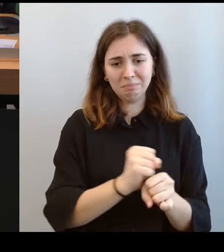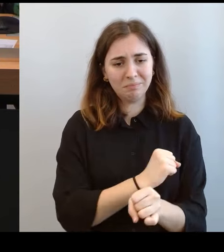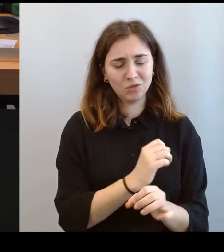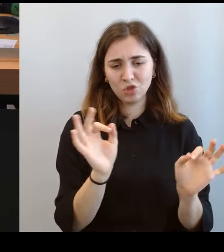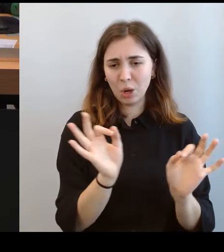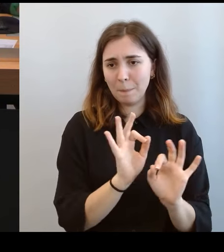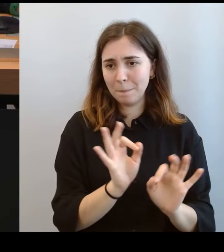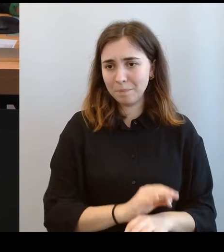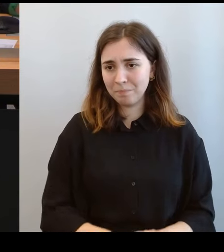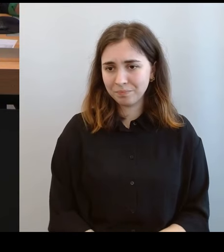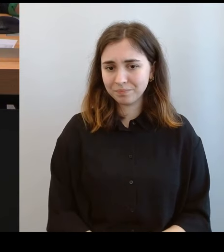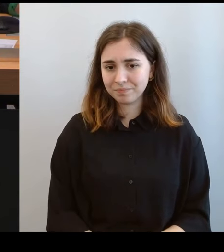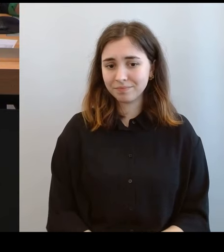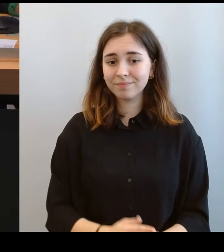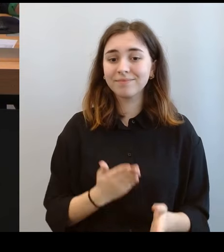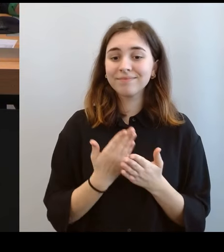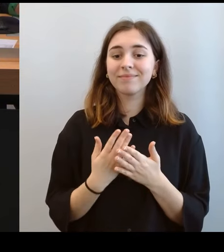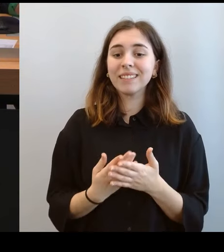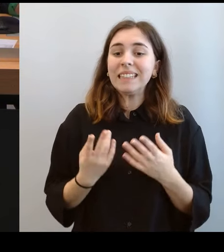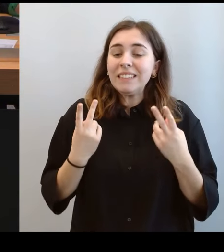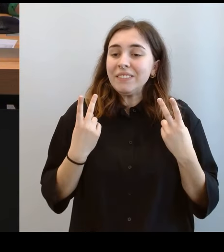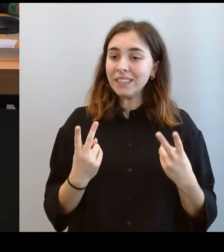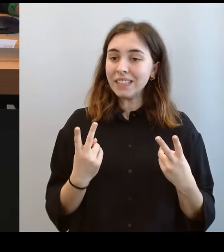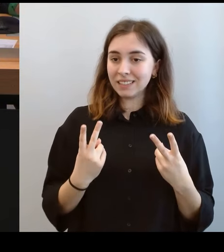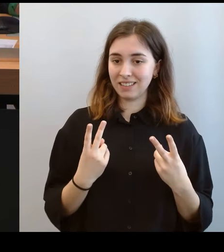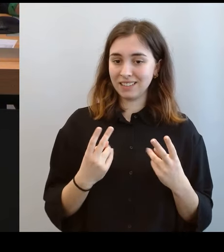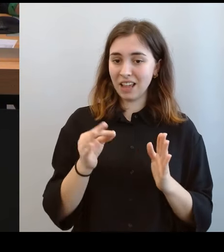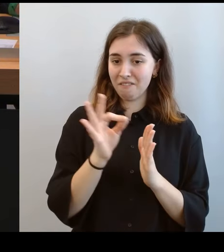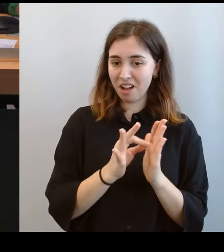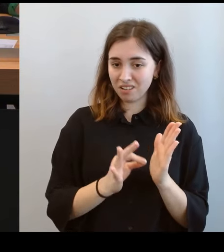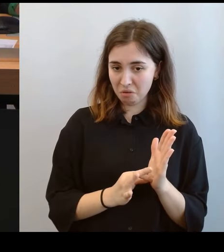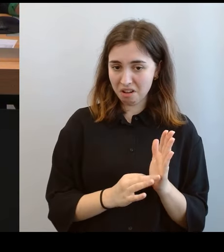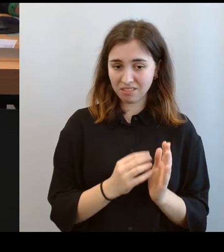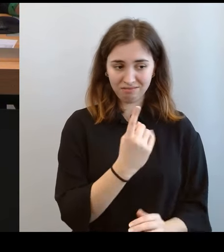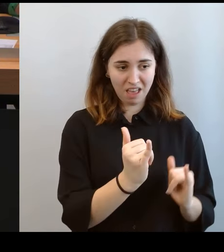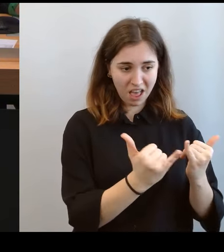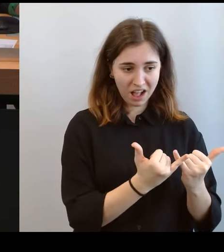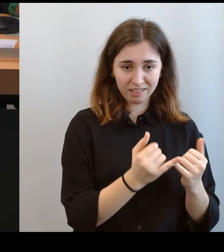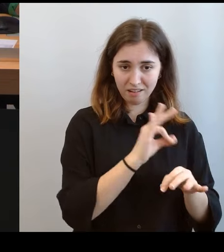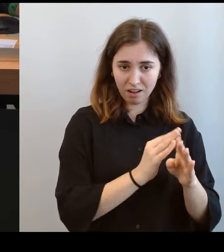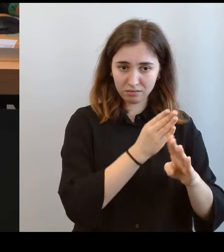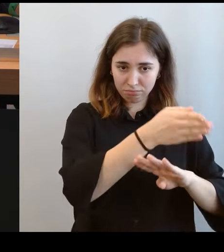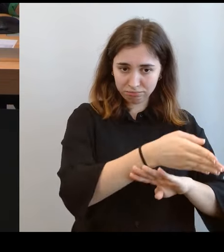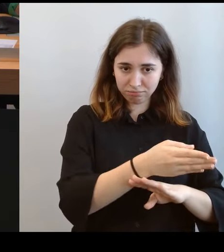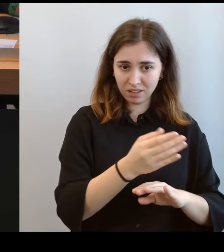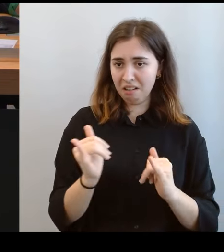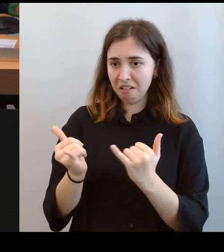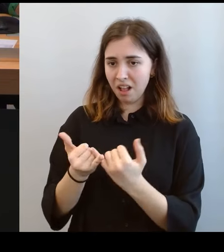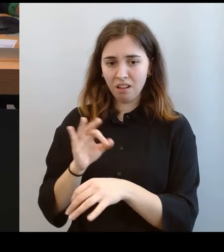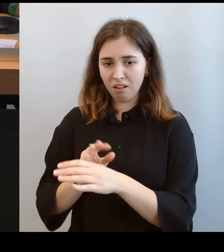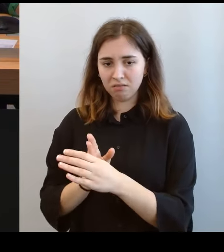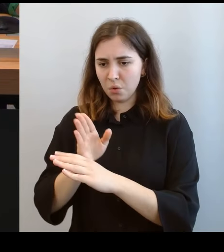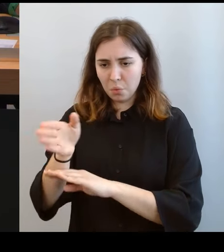welche Faktoren zu einer unterschiedlichen Inanspruchnahme von medizinischen Leistungen führen und was dagegen getan werden kann.